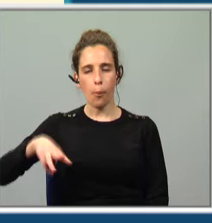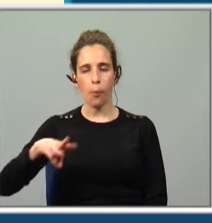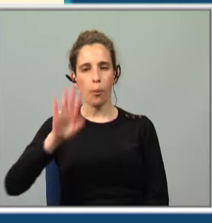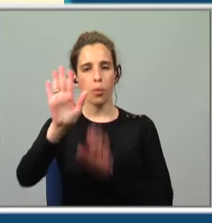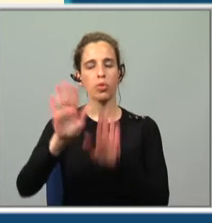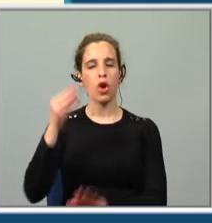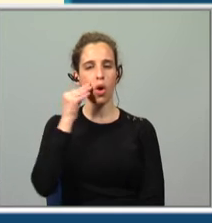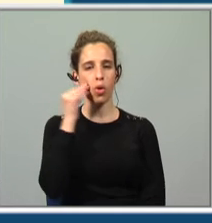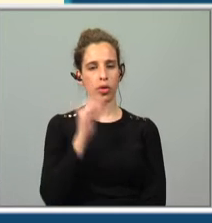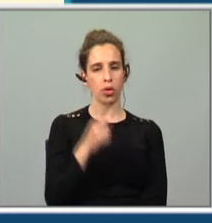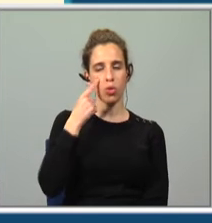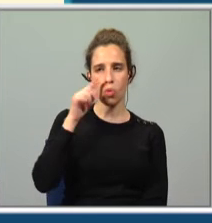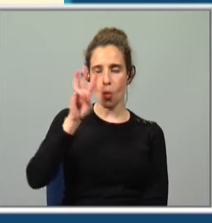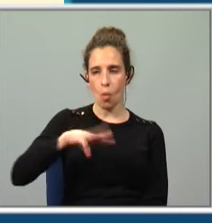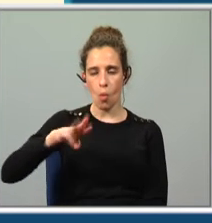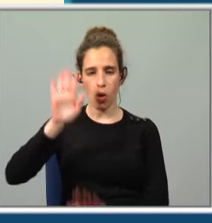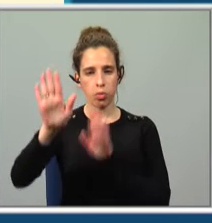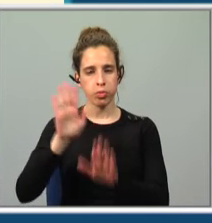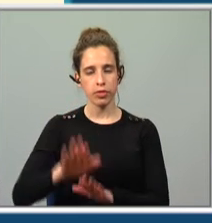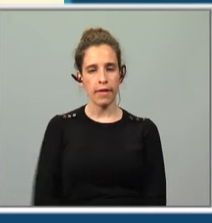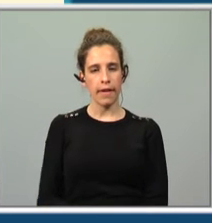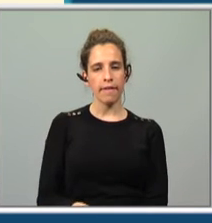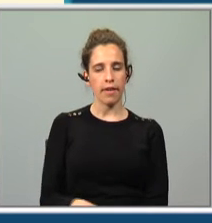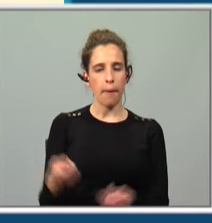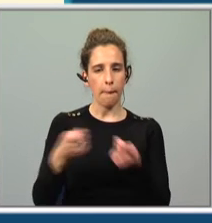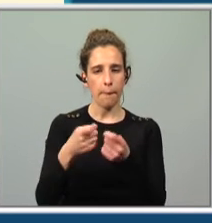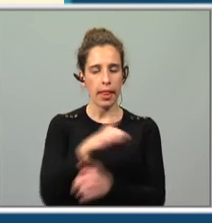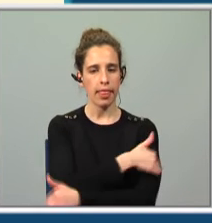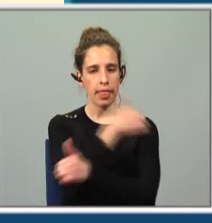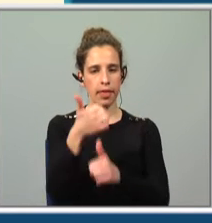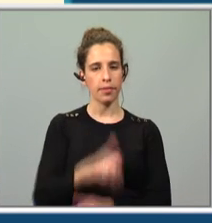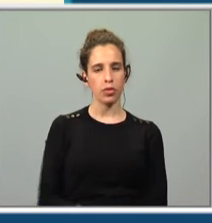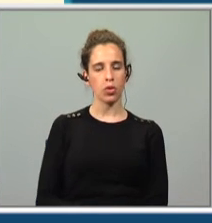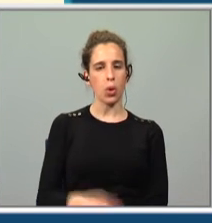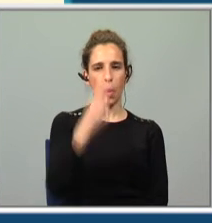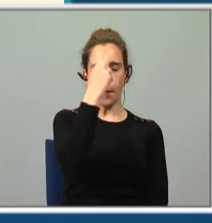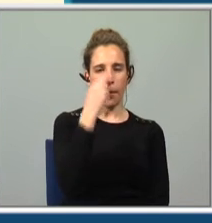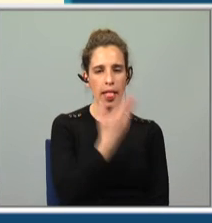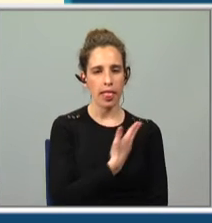o museu la tortuga ficavam nos arredores da cidade no palácio antigo no meio de 拉托爾圖加博物館就在周圍城市中的舊宮殿